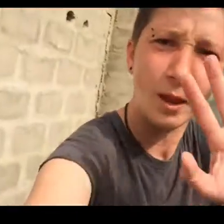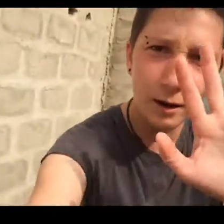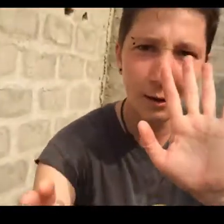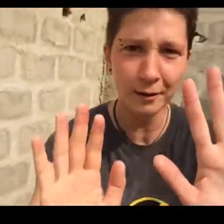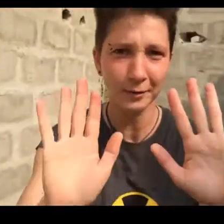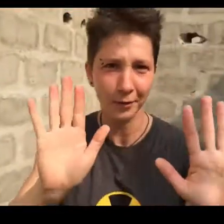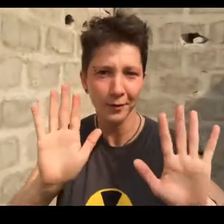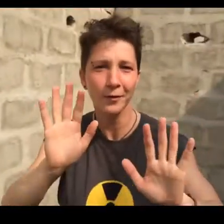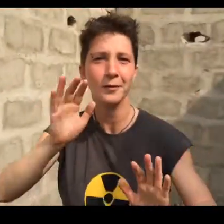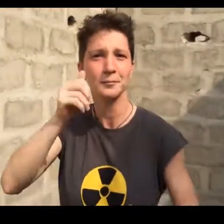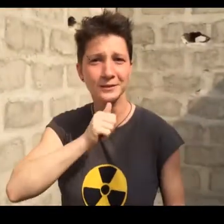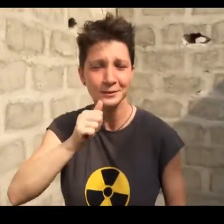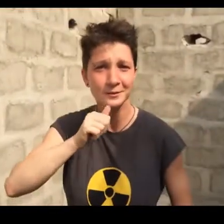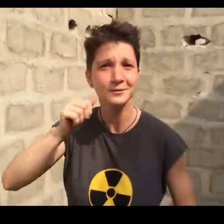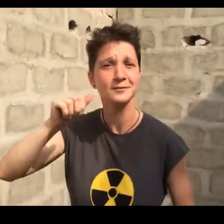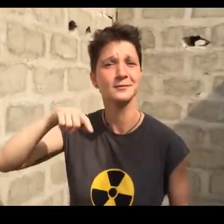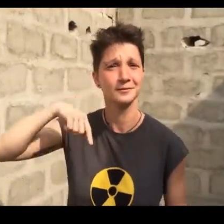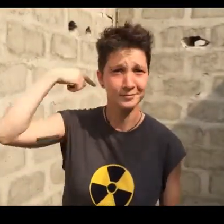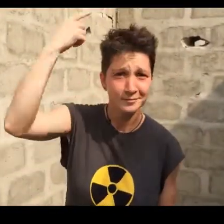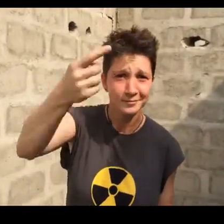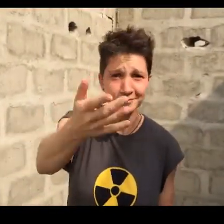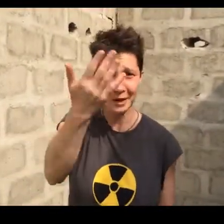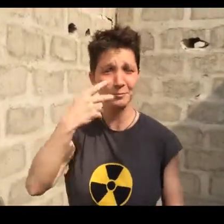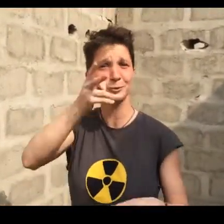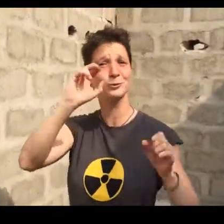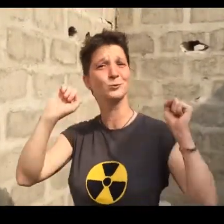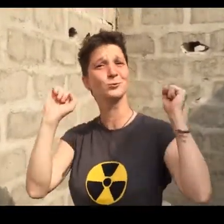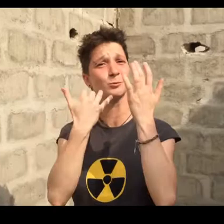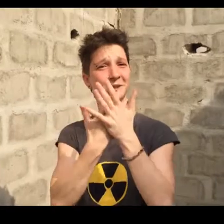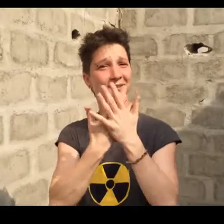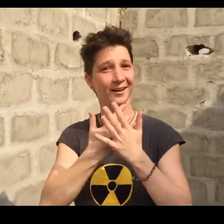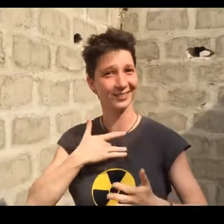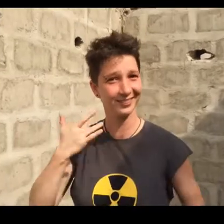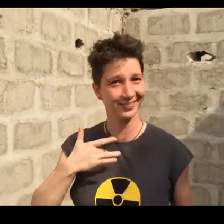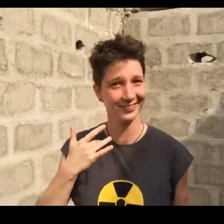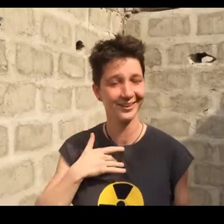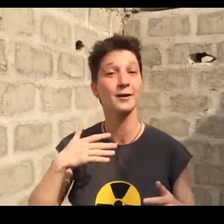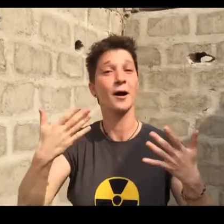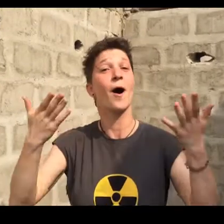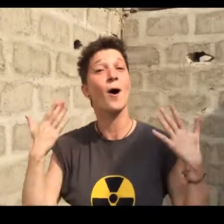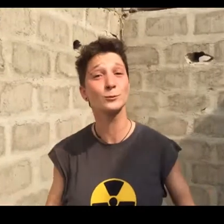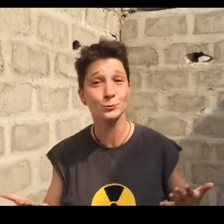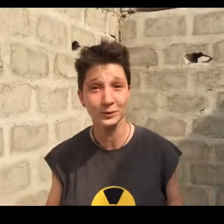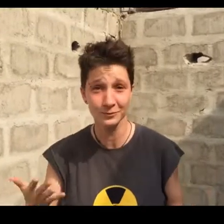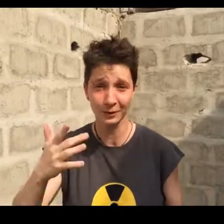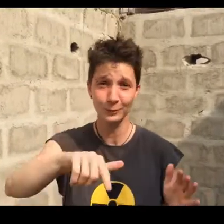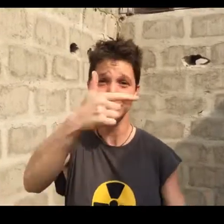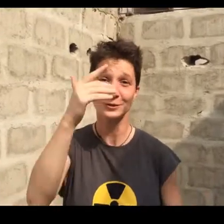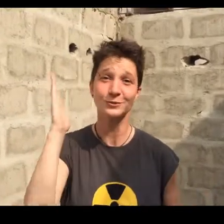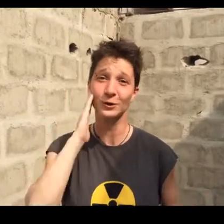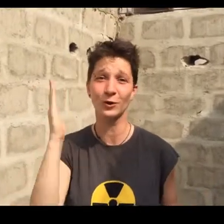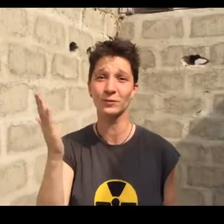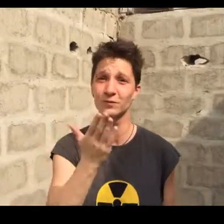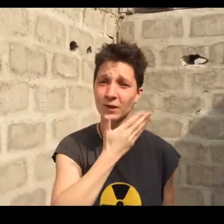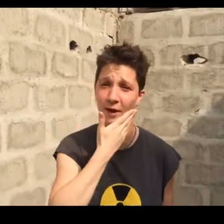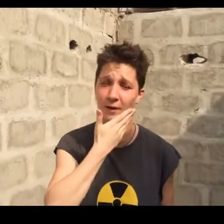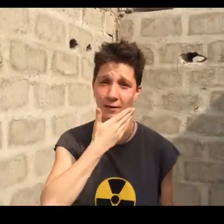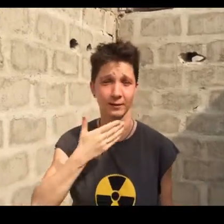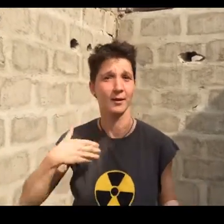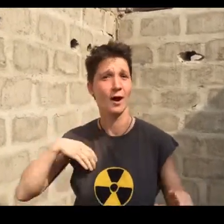Attendez...attendez...patientez. C'est une surprise, venez ici, ce sera plus intéressant! Aujourd'hui, nous sommes le 12 janvier